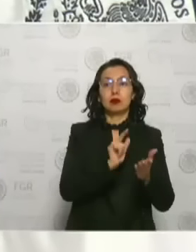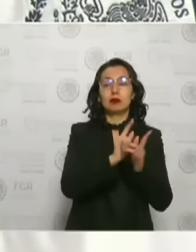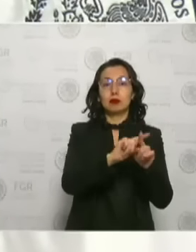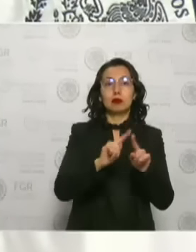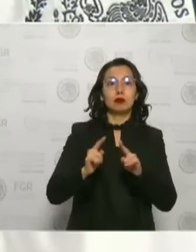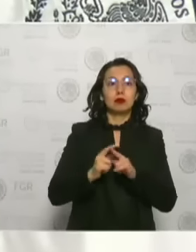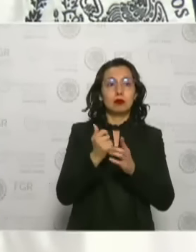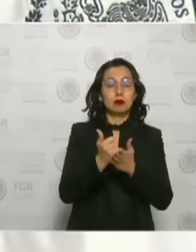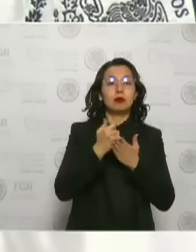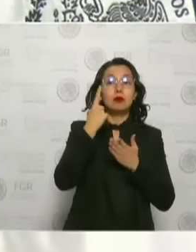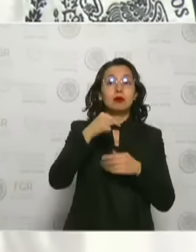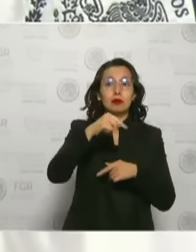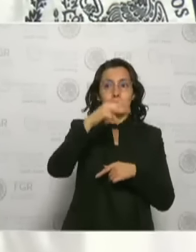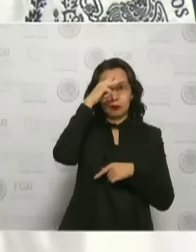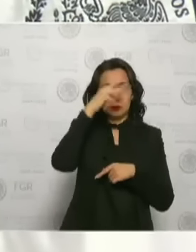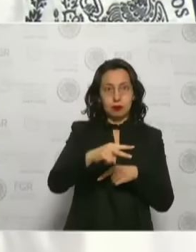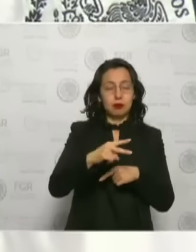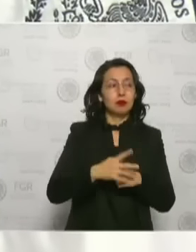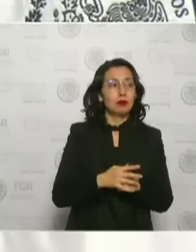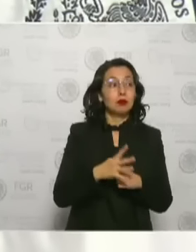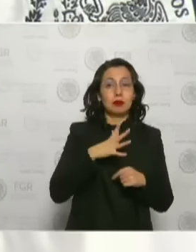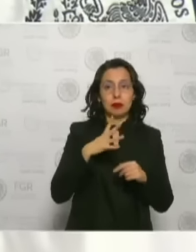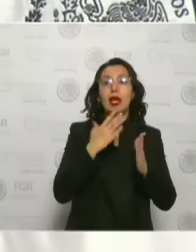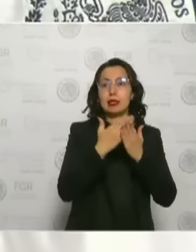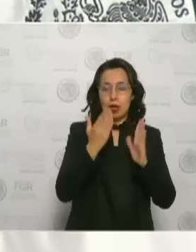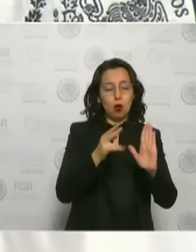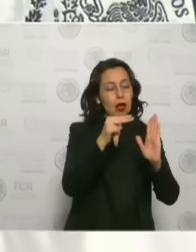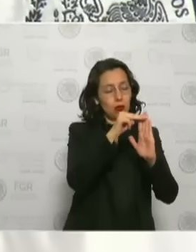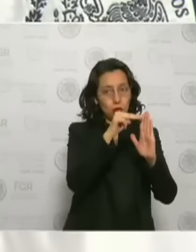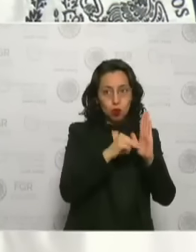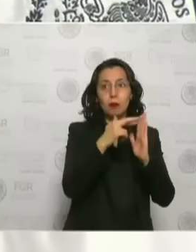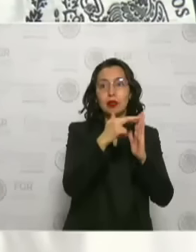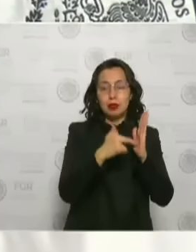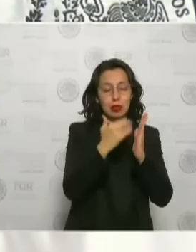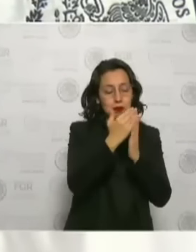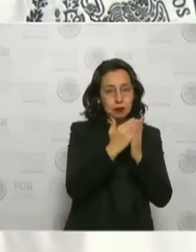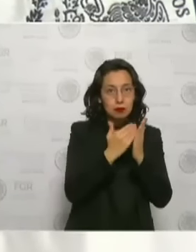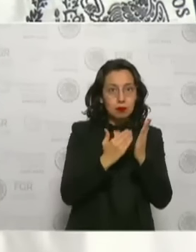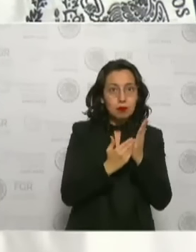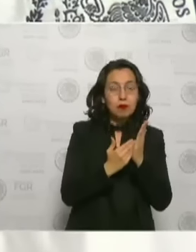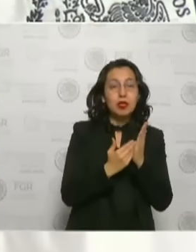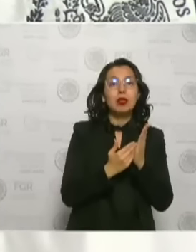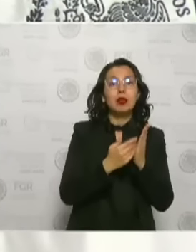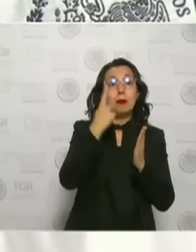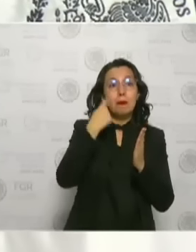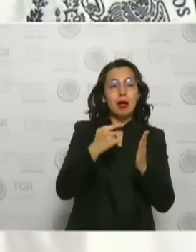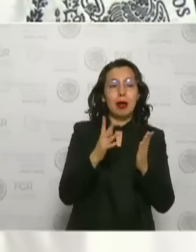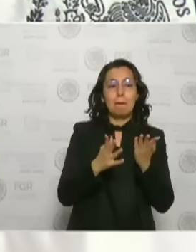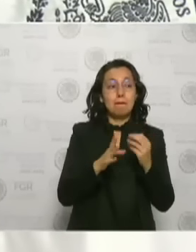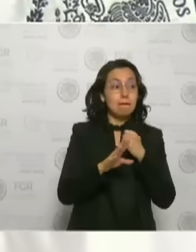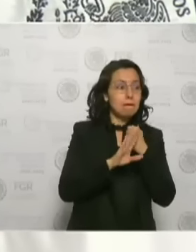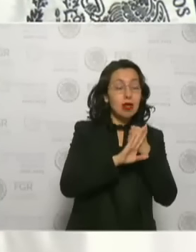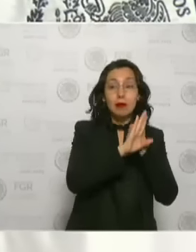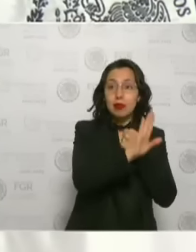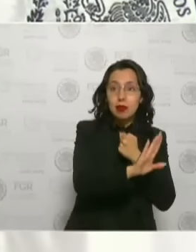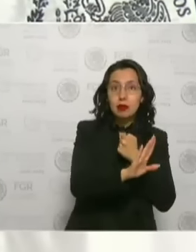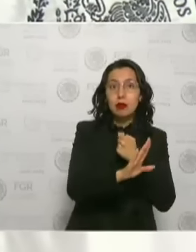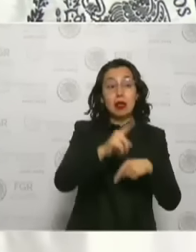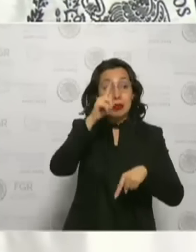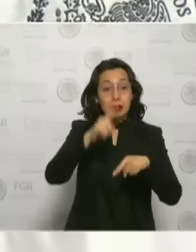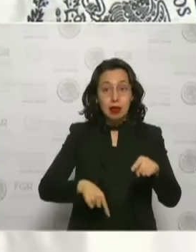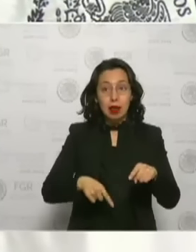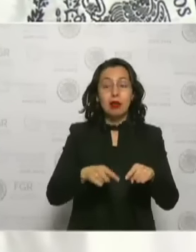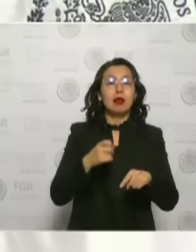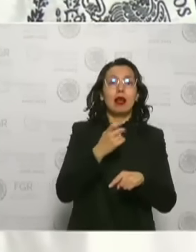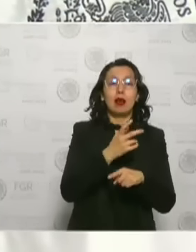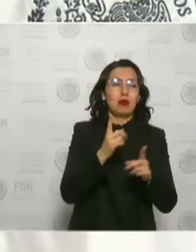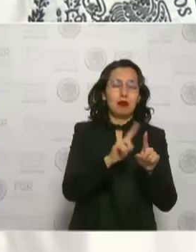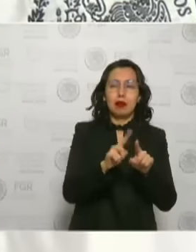tenido, un entramado normativo capaz de anticipar, desarticular y combatir estructuras delictivas.